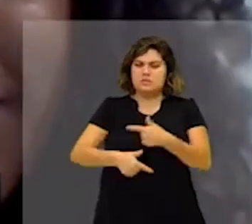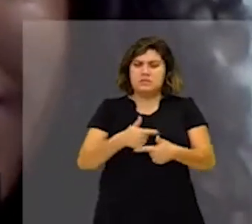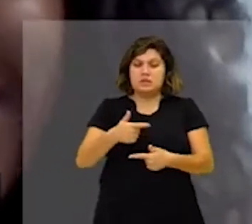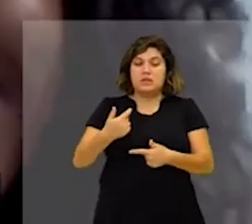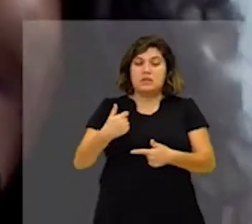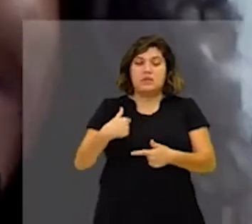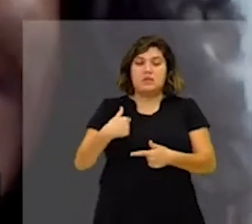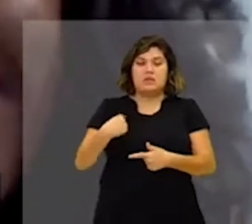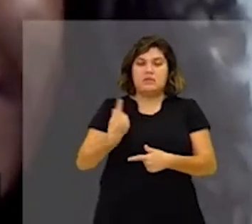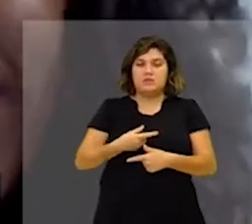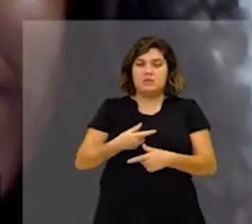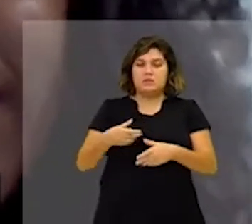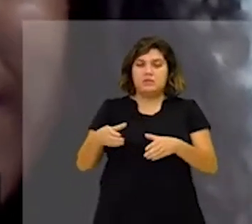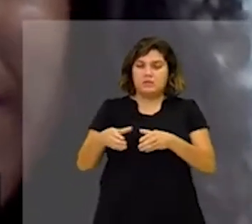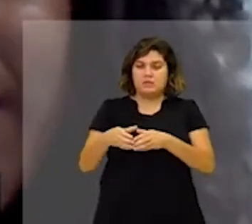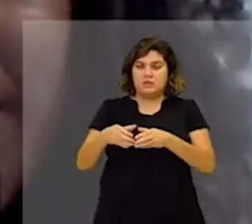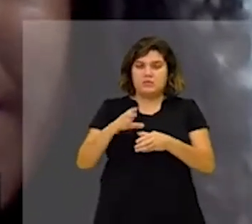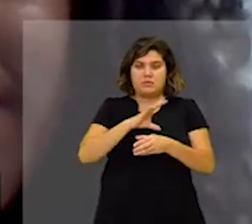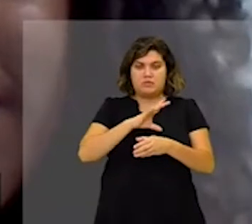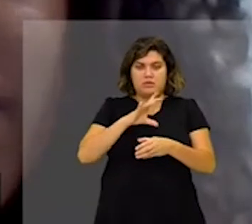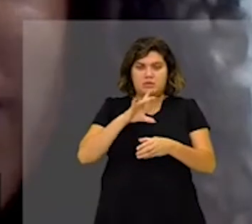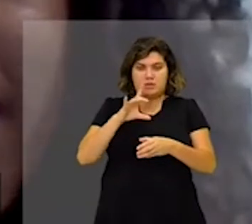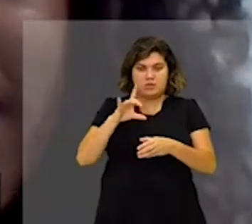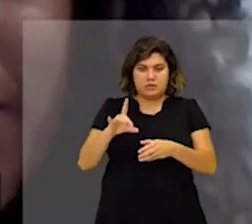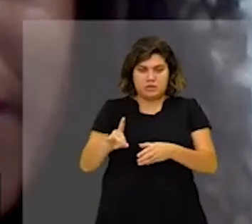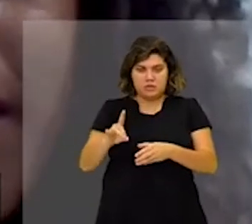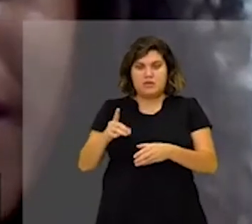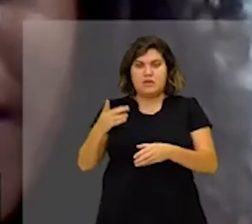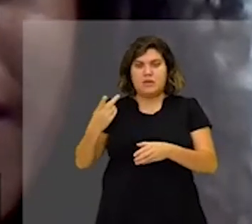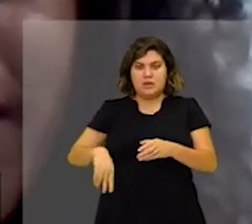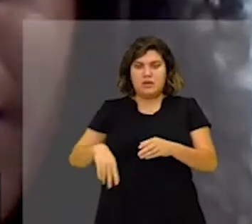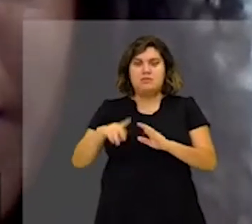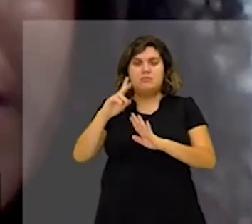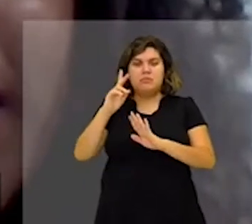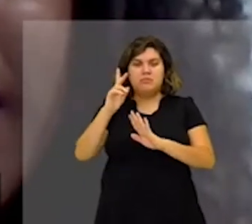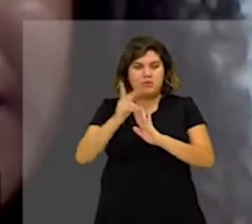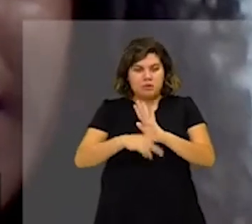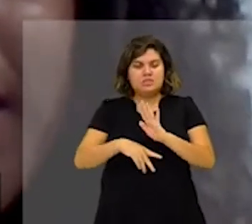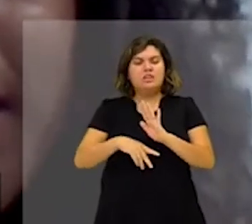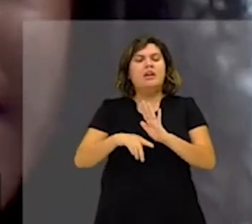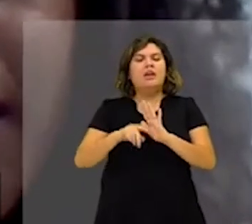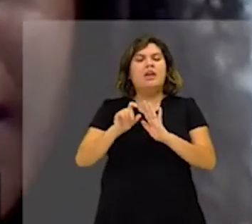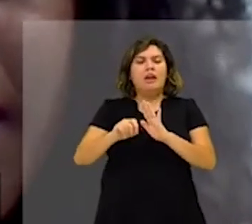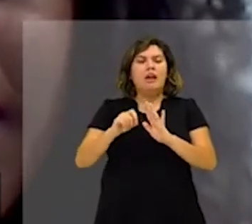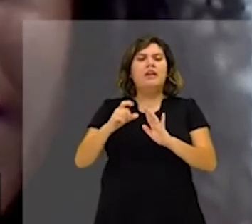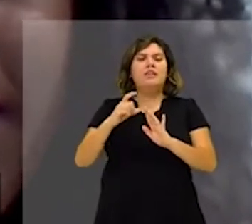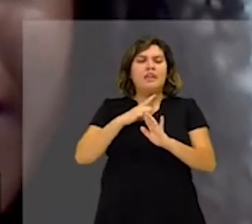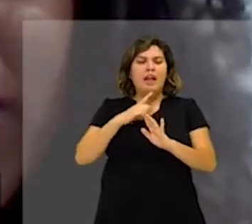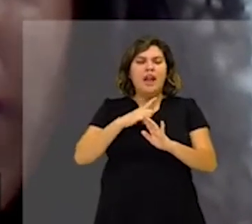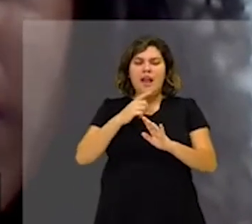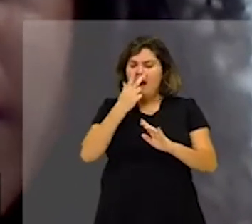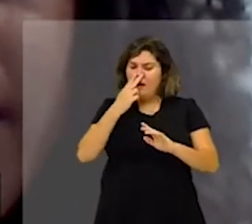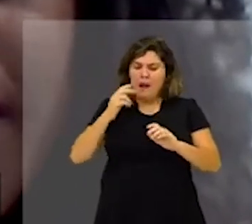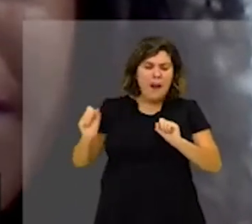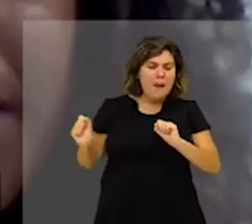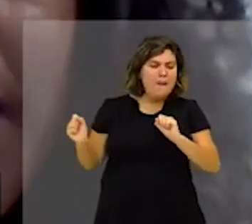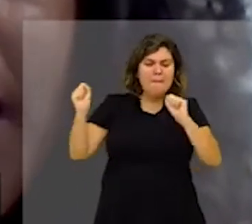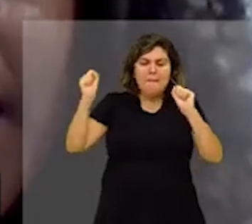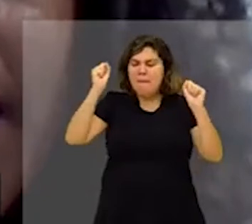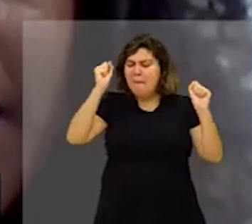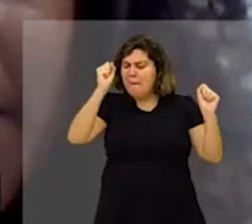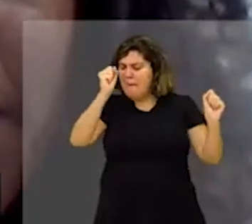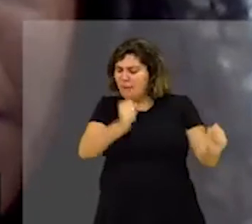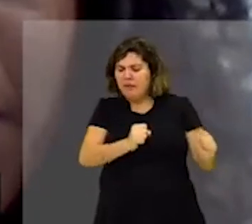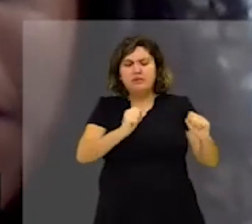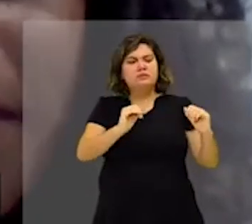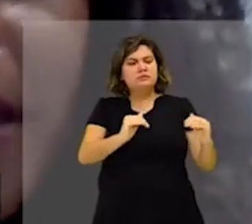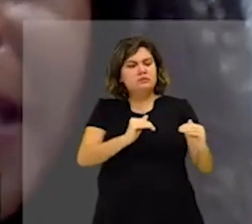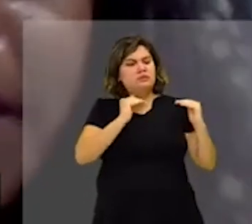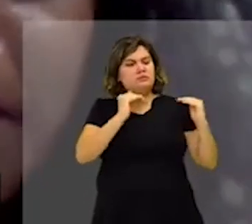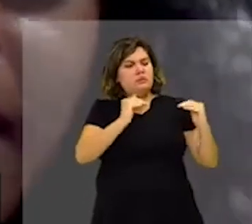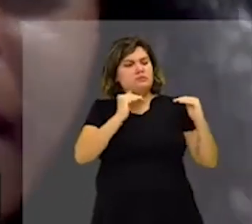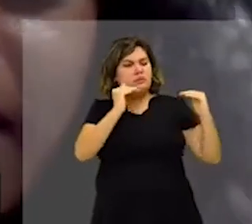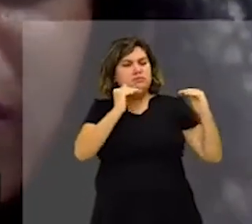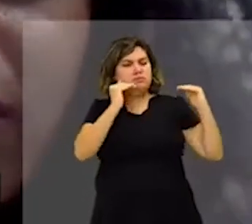né estamos ainda a condenação desse desse projeto que tem uma potência grandiosa né bom e também